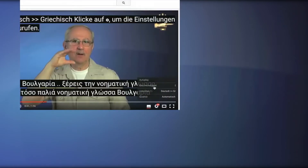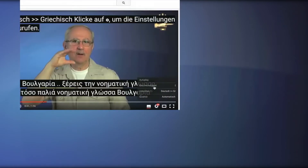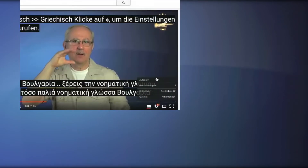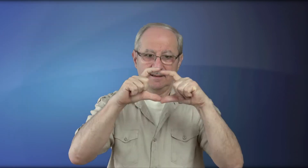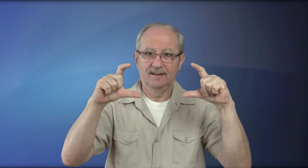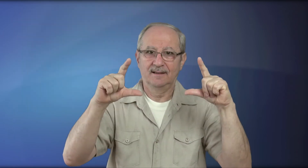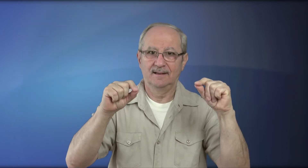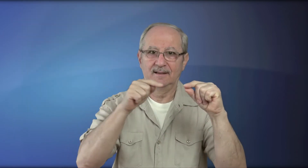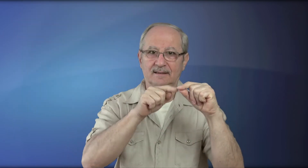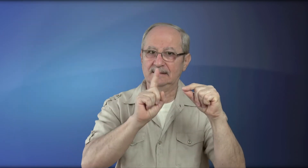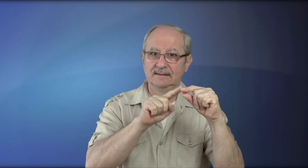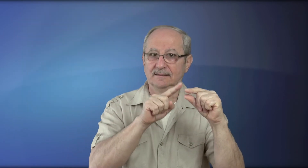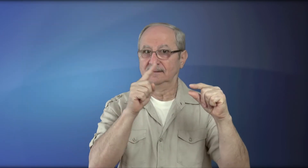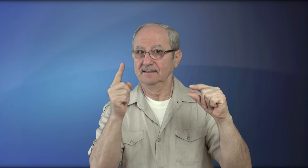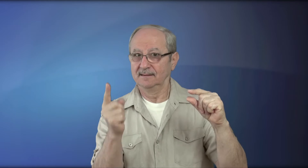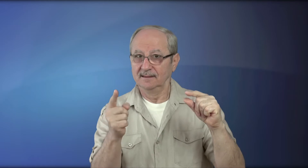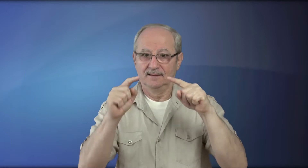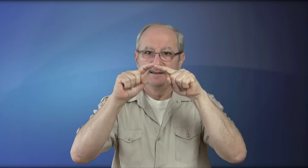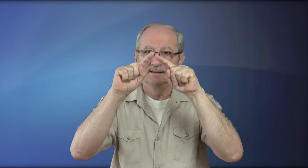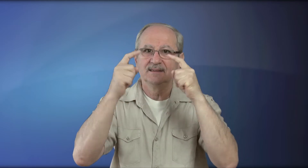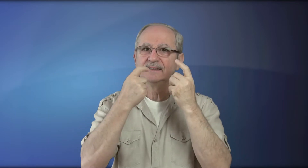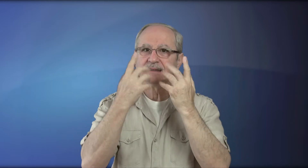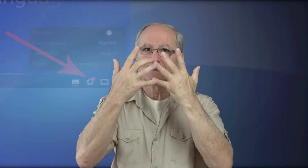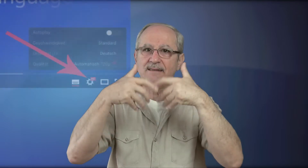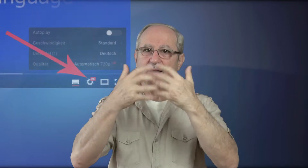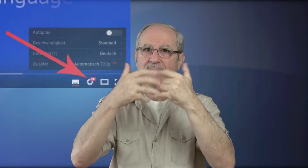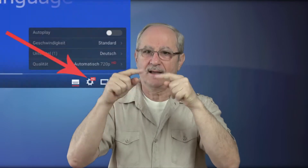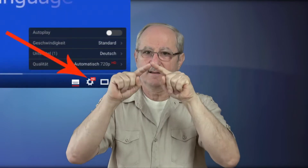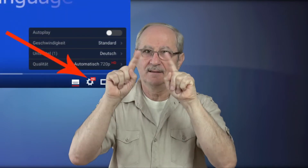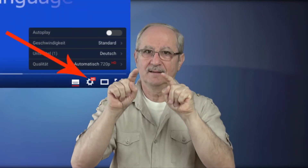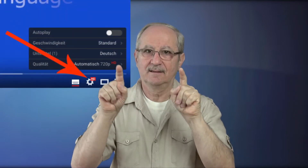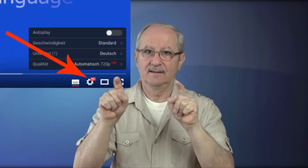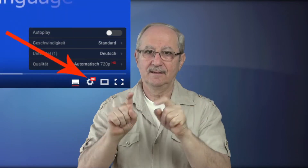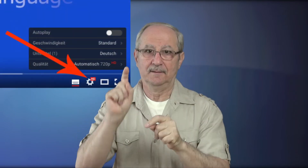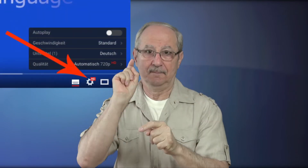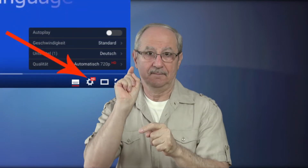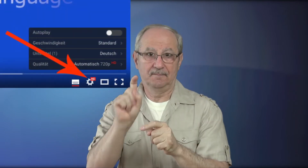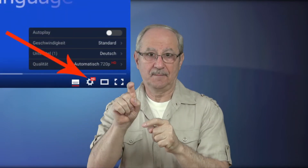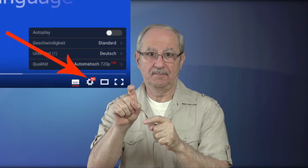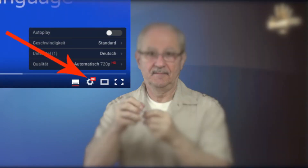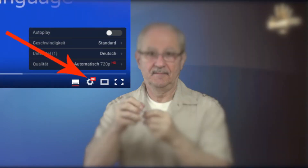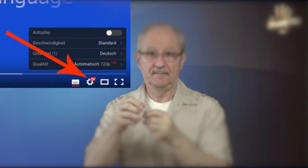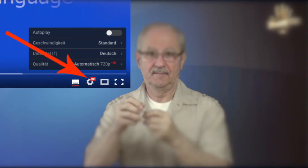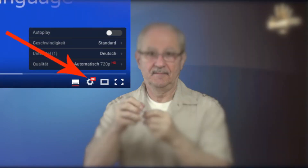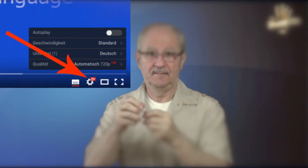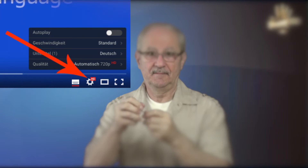Auf diese Weise können die Untertitel dies deutlich zu machen.